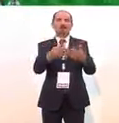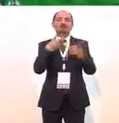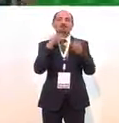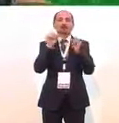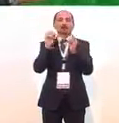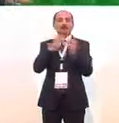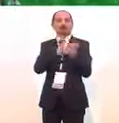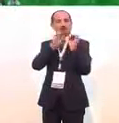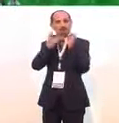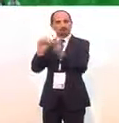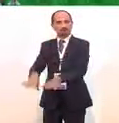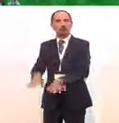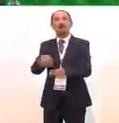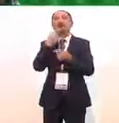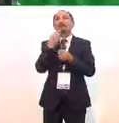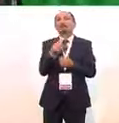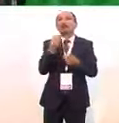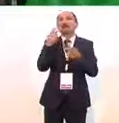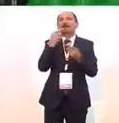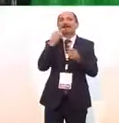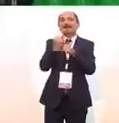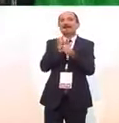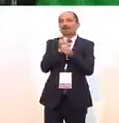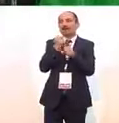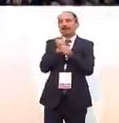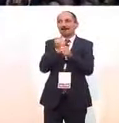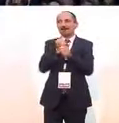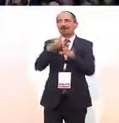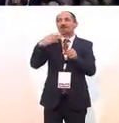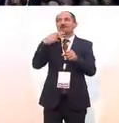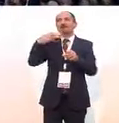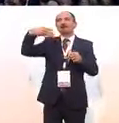e a chi ha lavorato alla costruzione di questa conferenza programmatica.